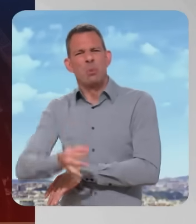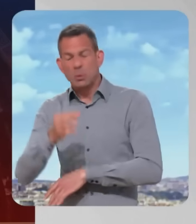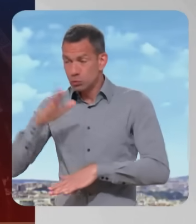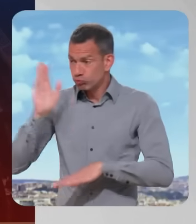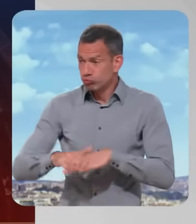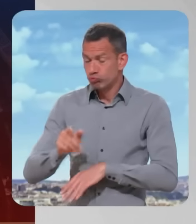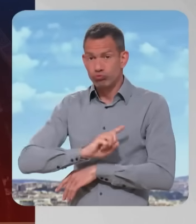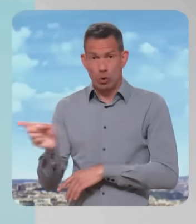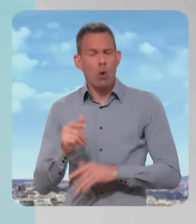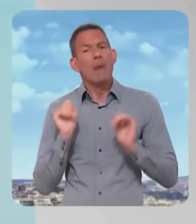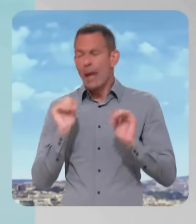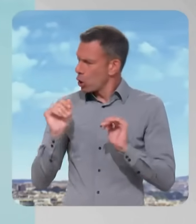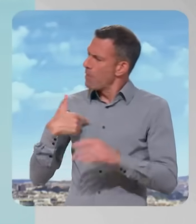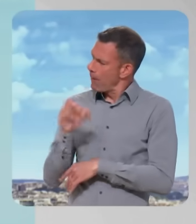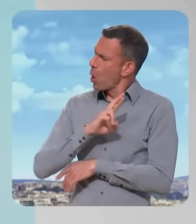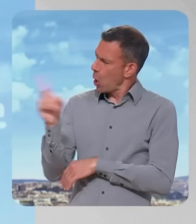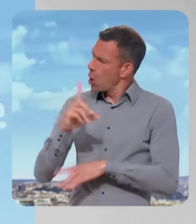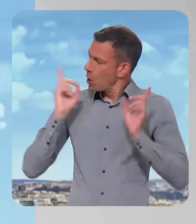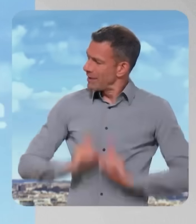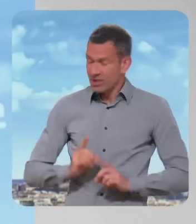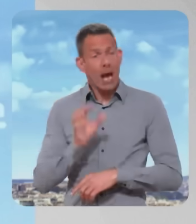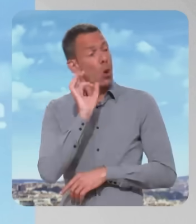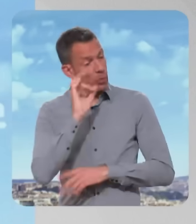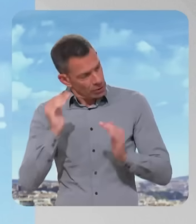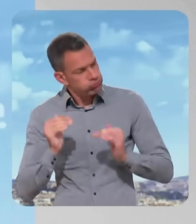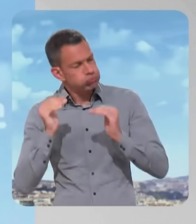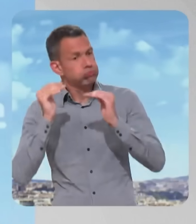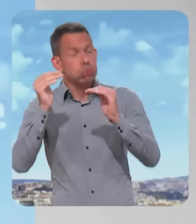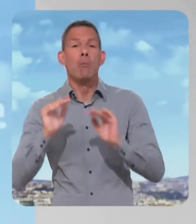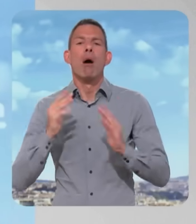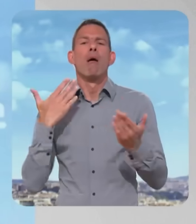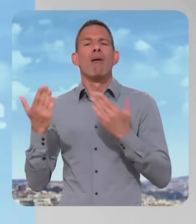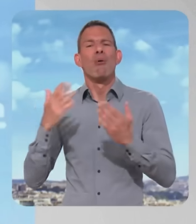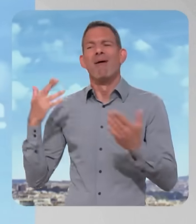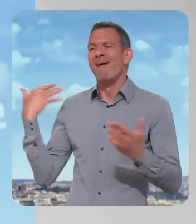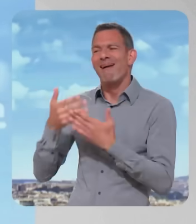M.Bompard: Tout le monde n'a pas gagné hier soir. Il y a une coalition politique, le Nouveau Front populaire,